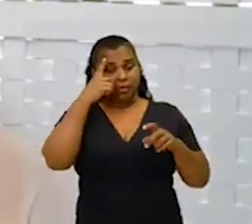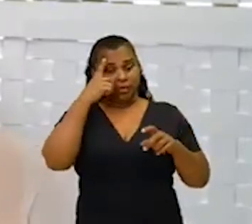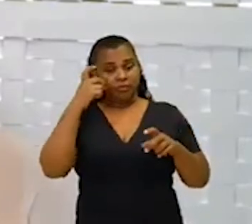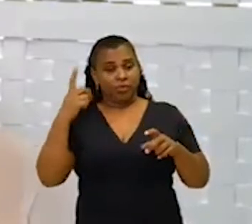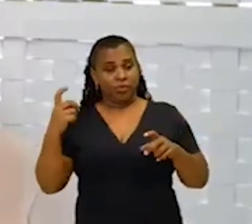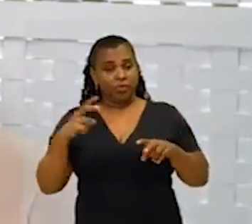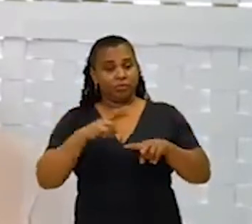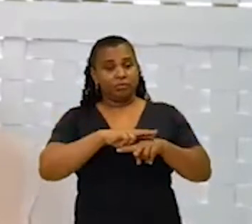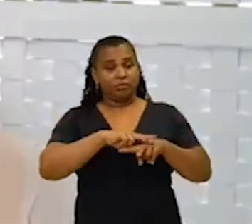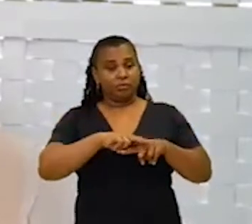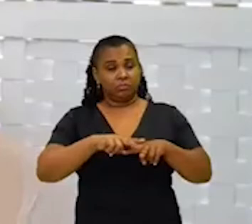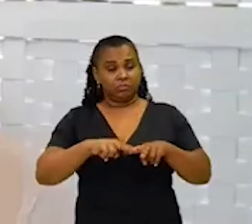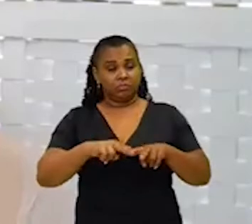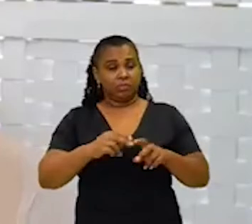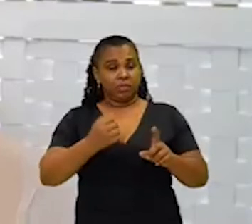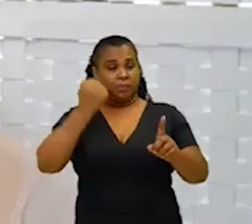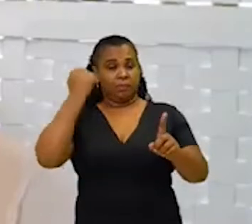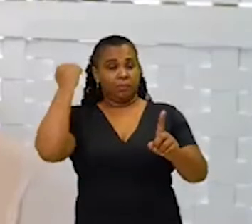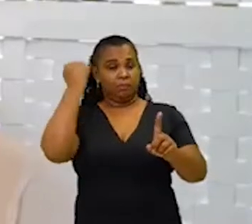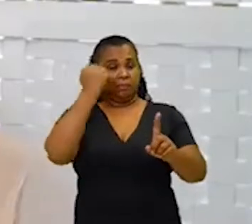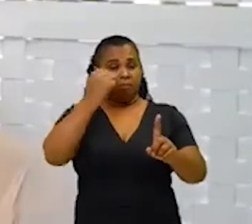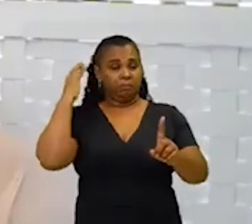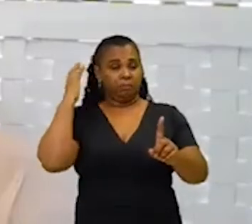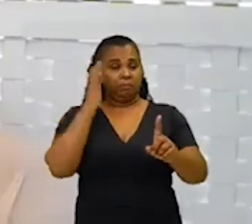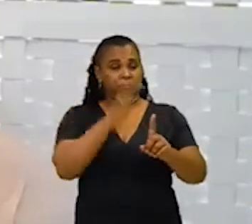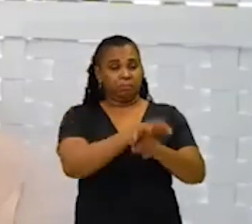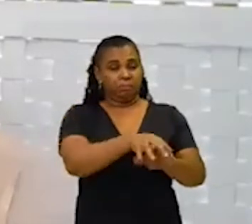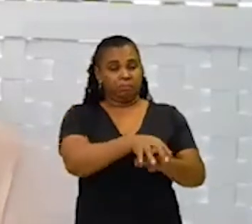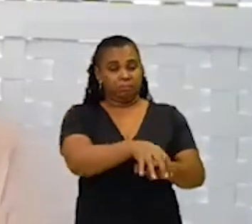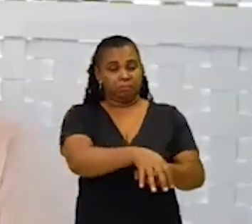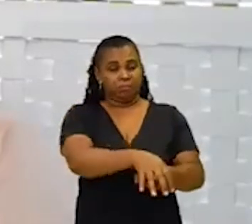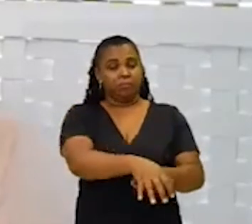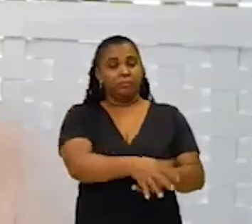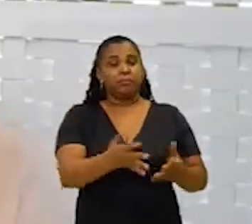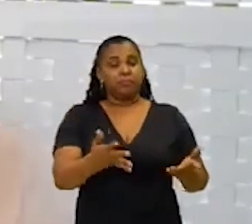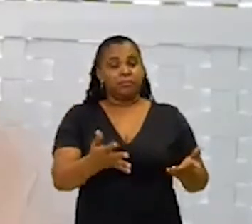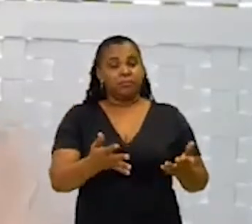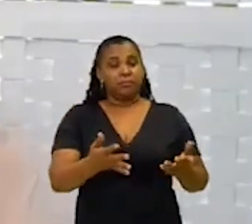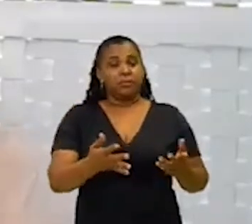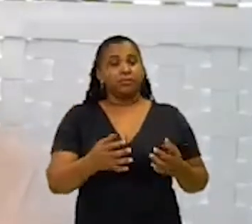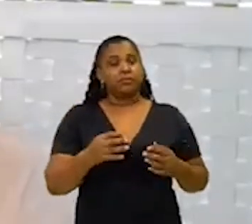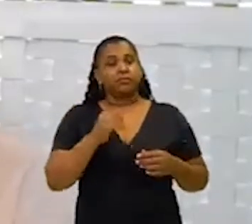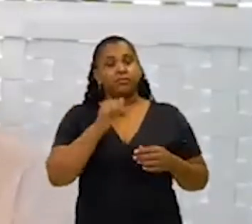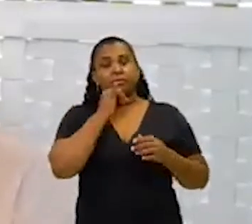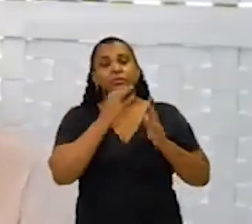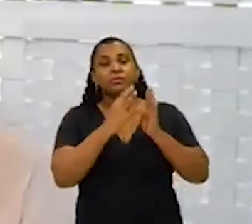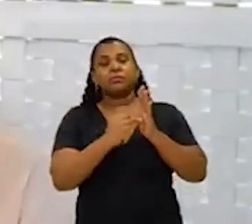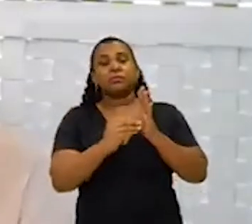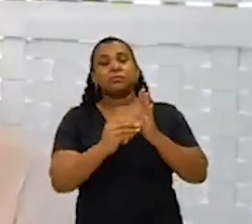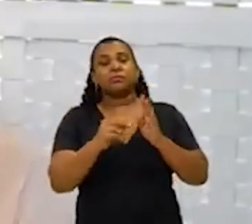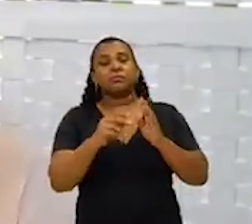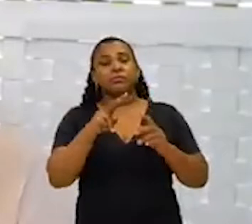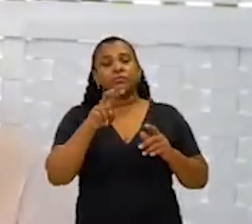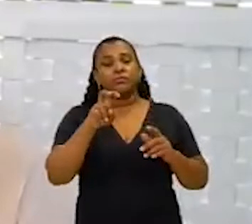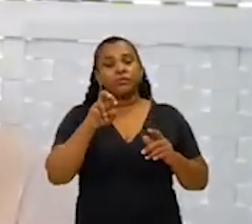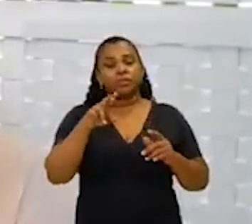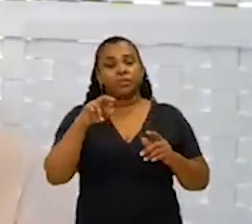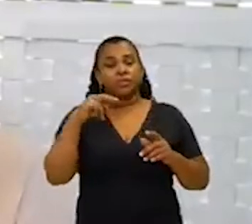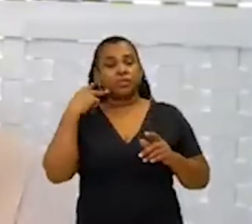população LGBT Vale ressaltar o caso do vereador Renildo José dos Campos que foi assassinado em